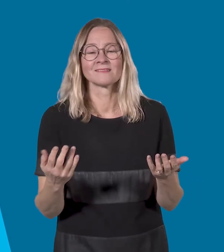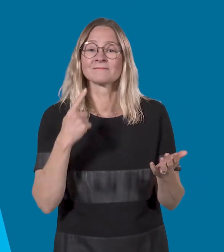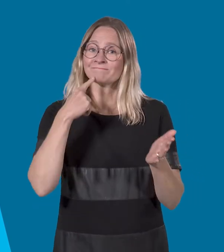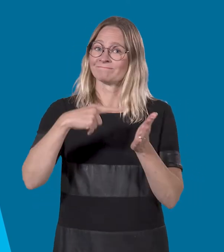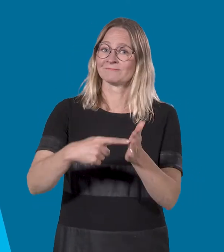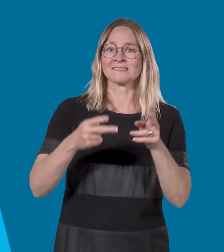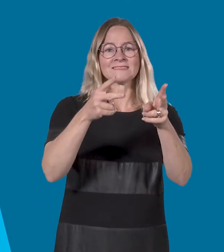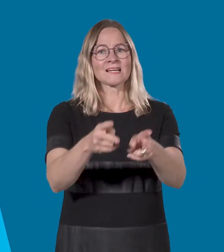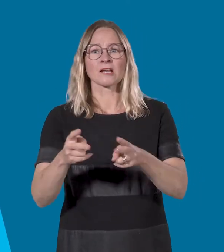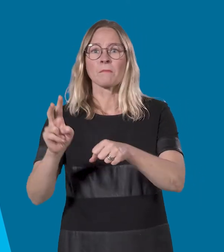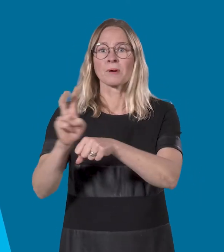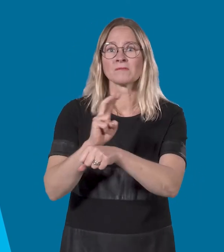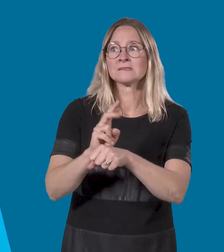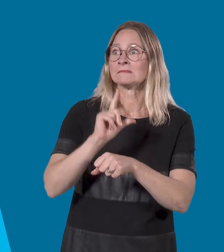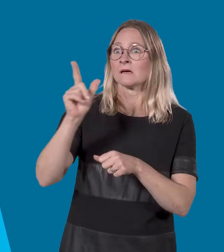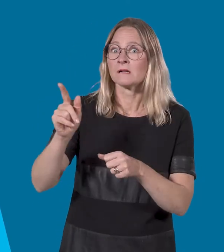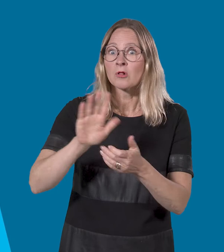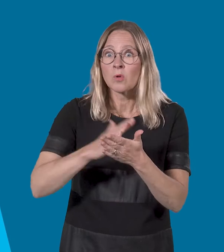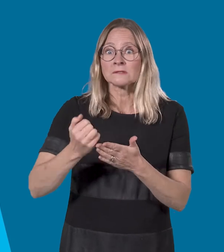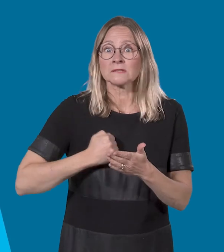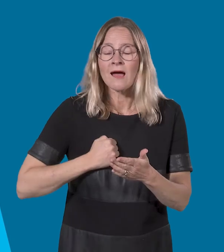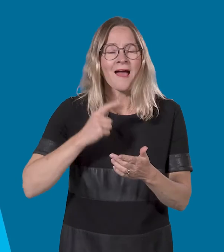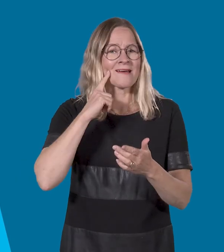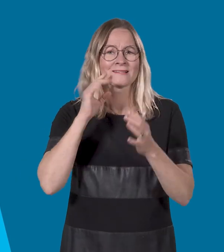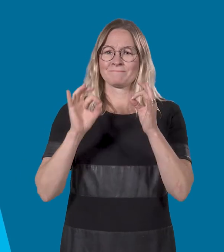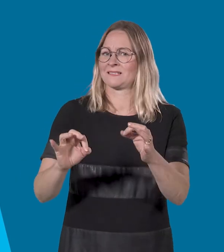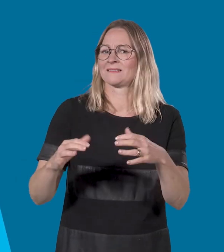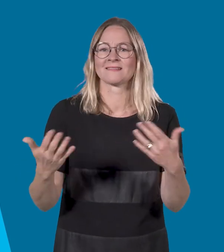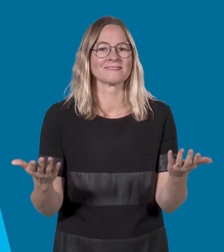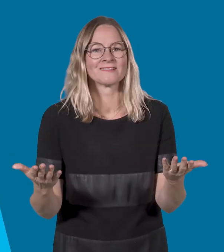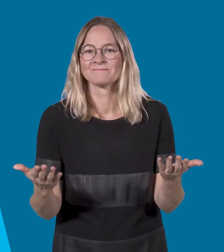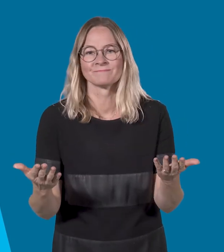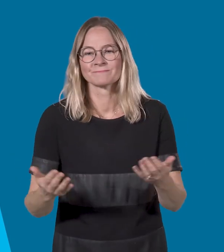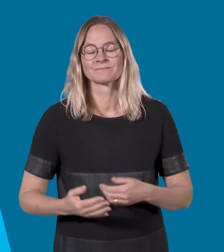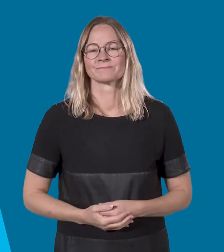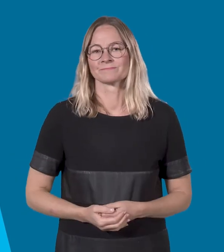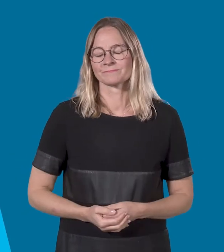tai vaikkapa sairaalan päivystykseen lähtiessä.